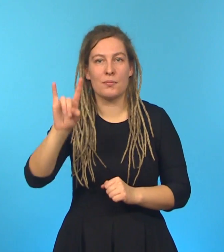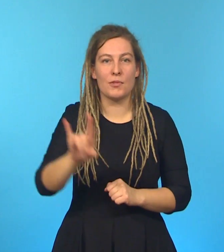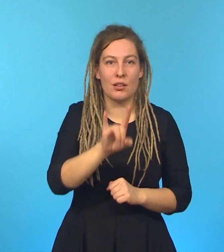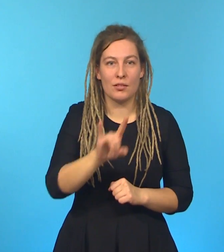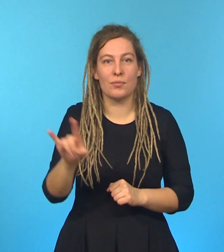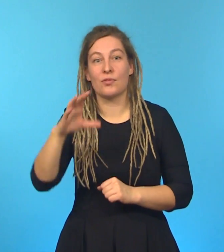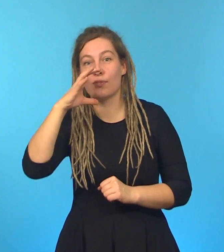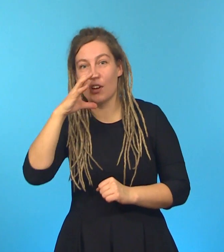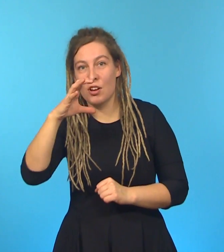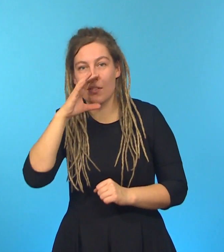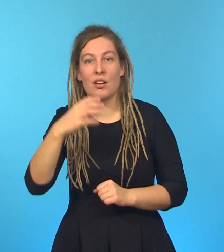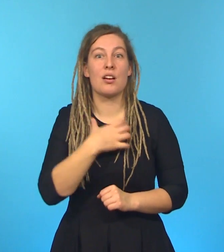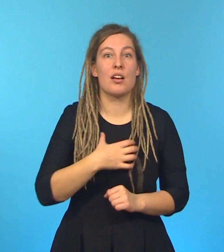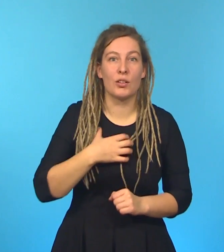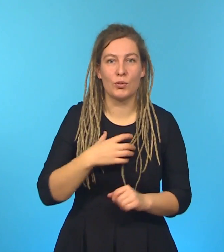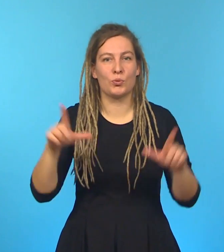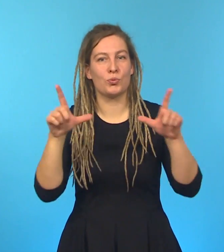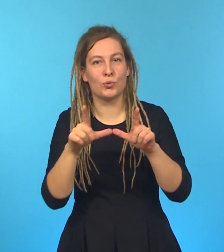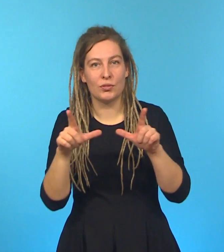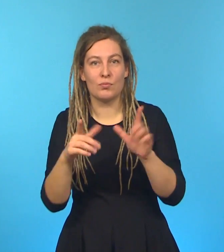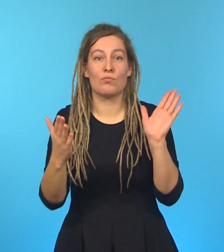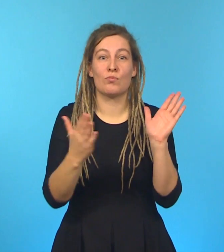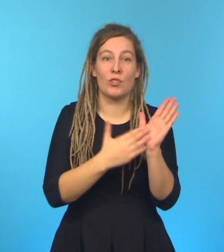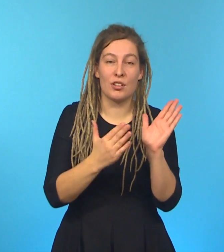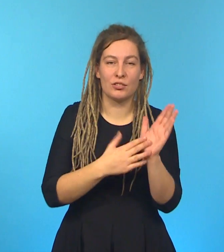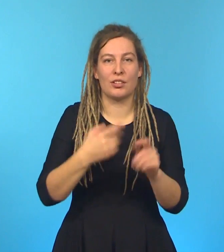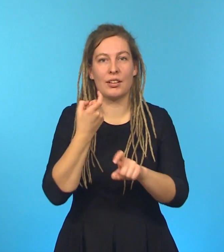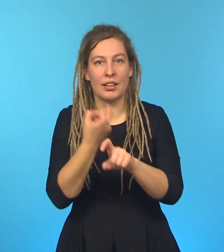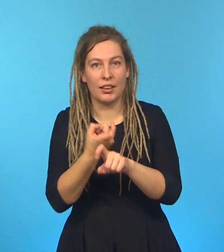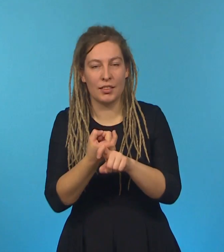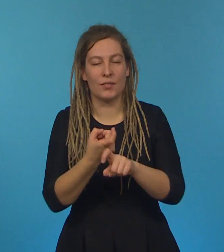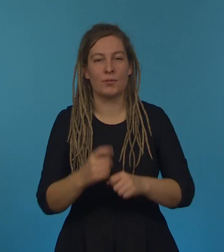Marijampolės, Vilkaviškio, Alytaus, Utenos, Mažeikių, Kėdainių.